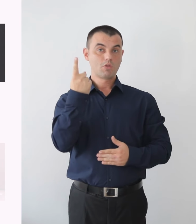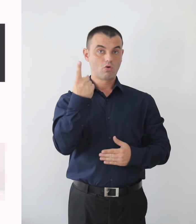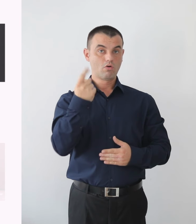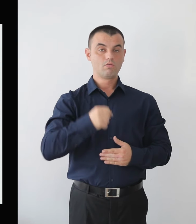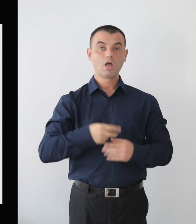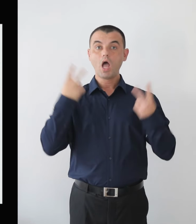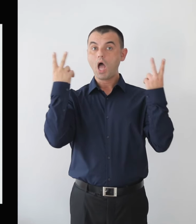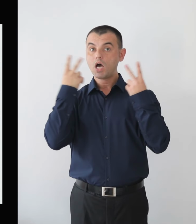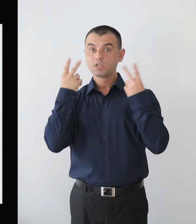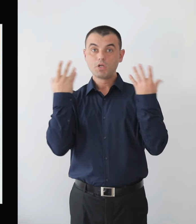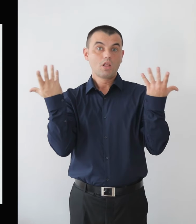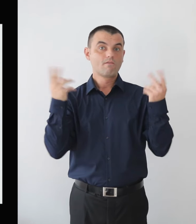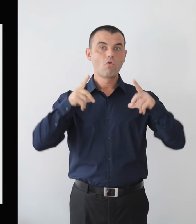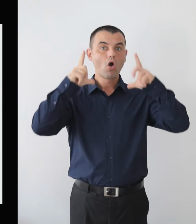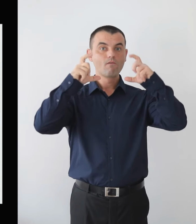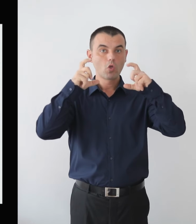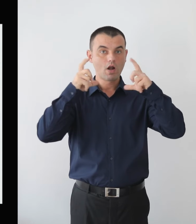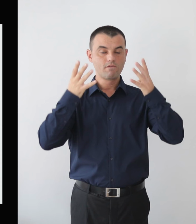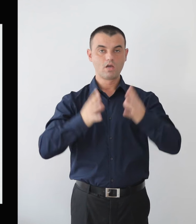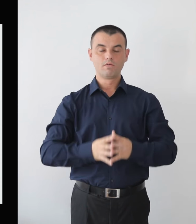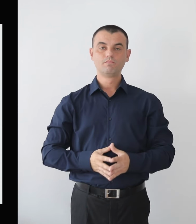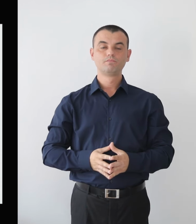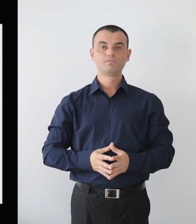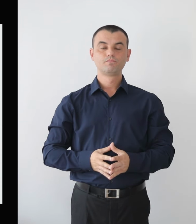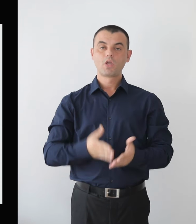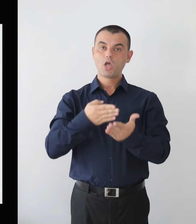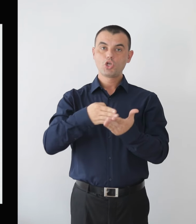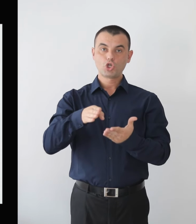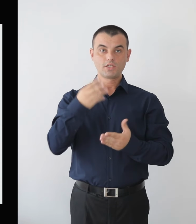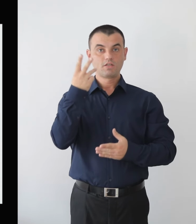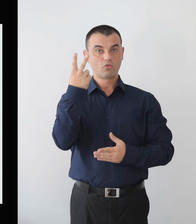Част 1: Разбиране какво представлява стоковата фотография